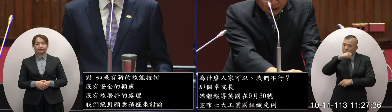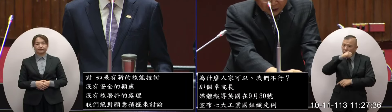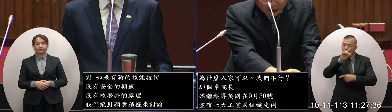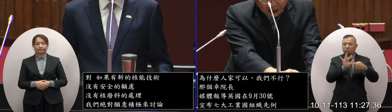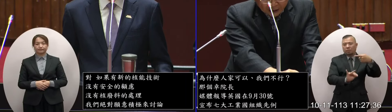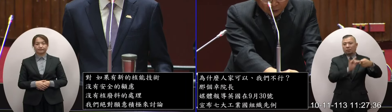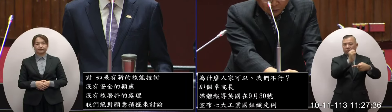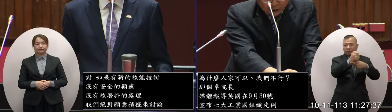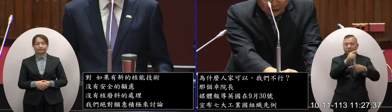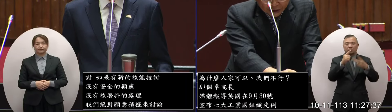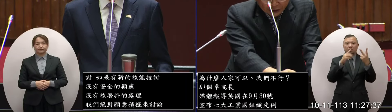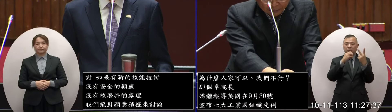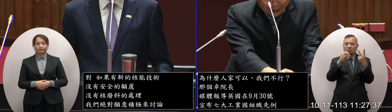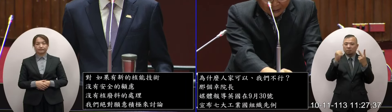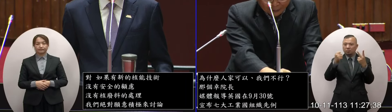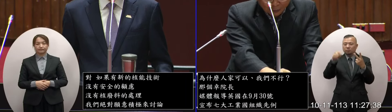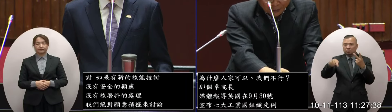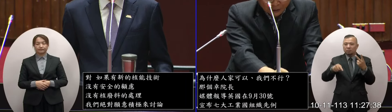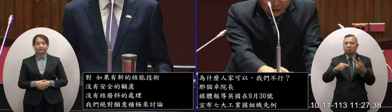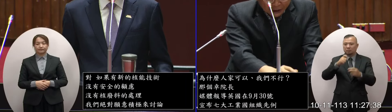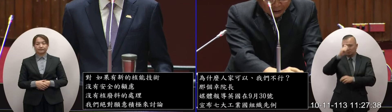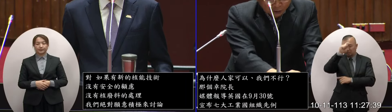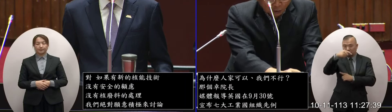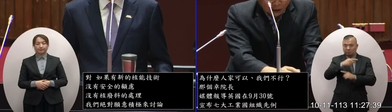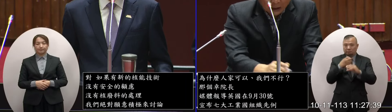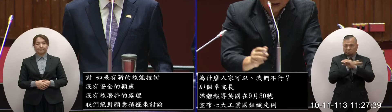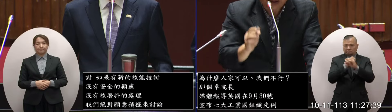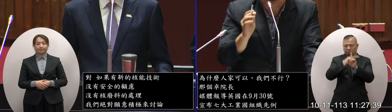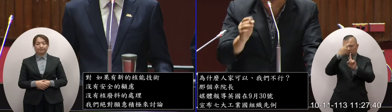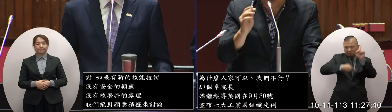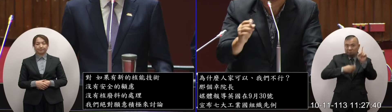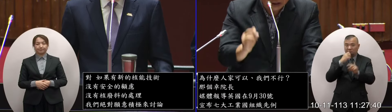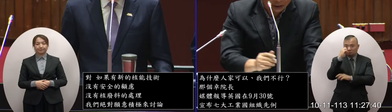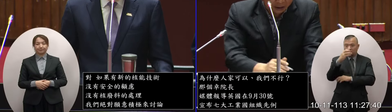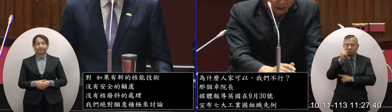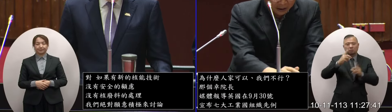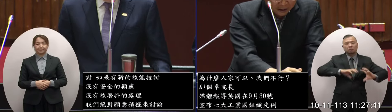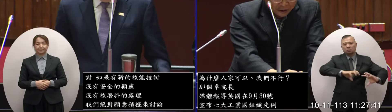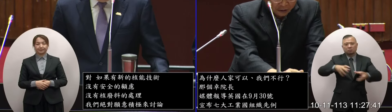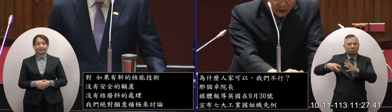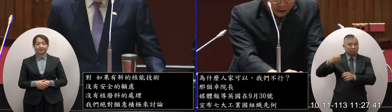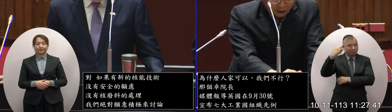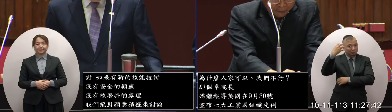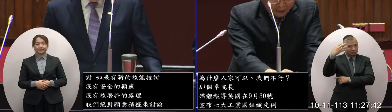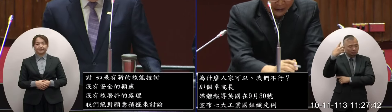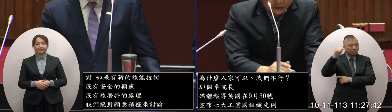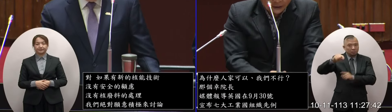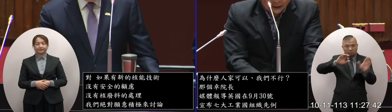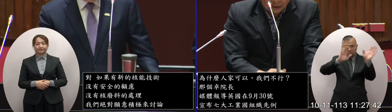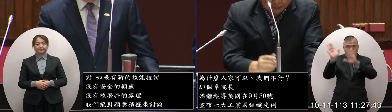因應2050年 淨零排碳的目標 世界各國的趨勢 就是擁抱乾淨的人員